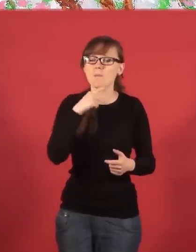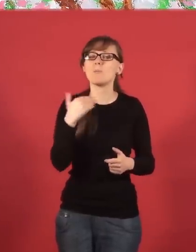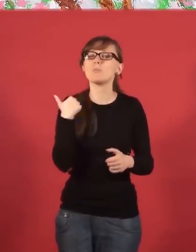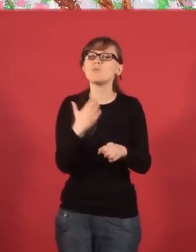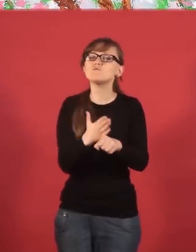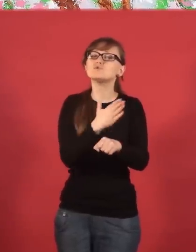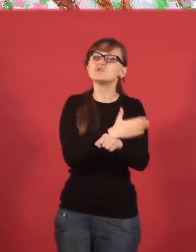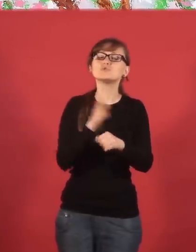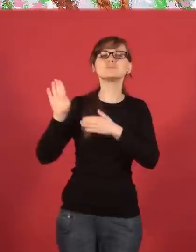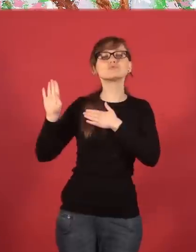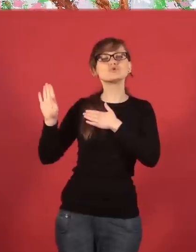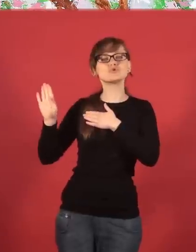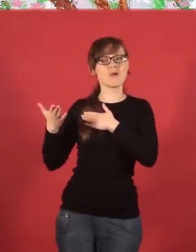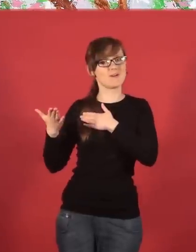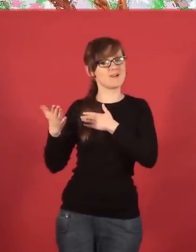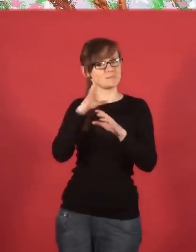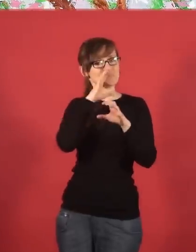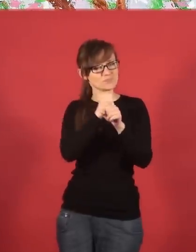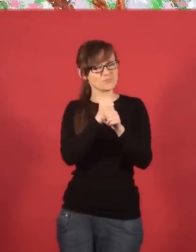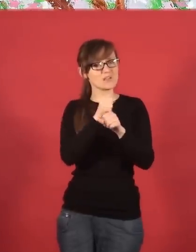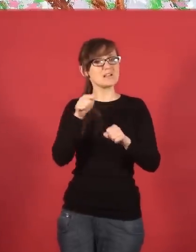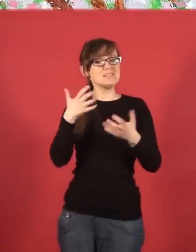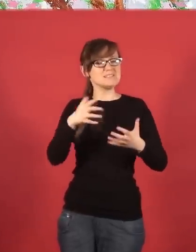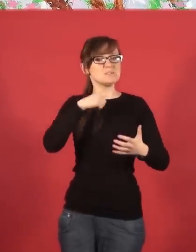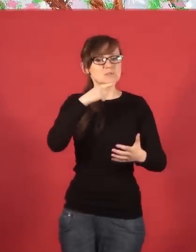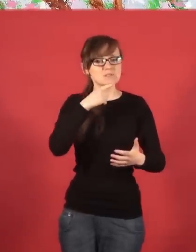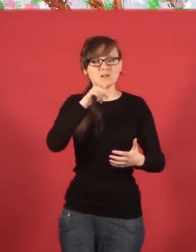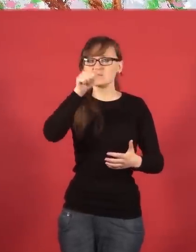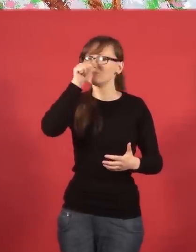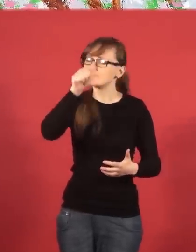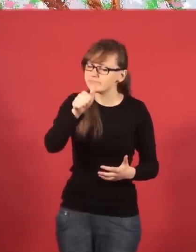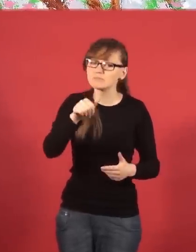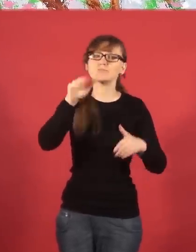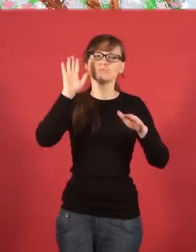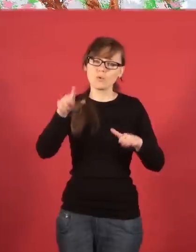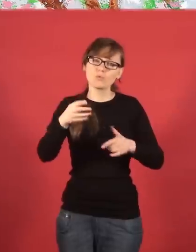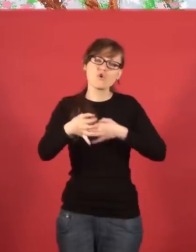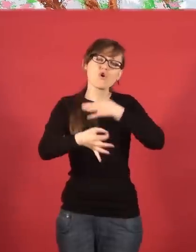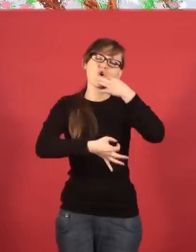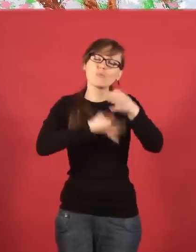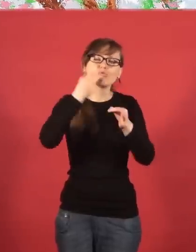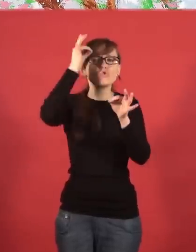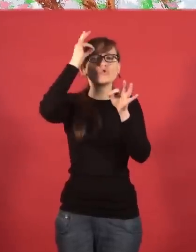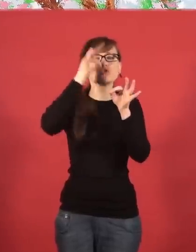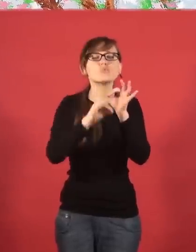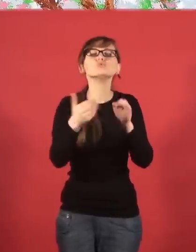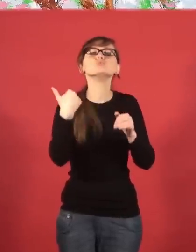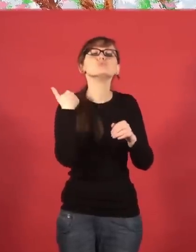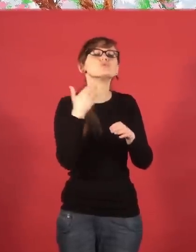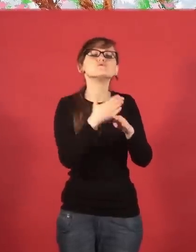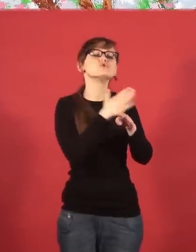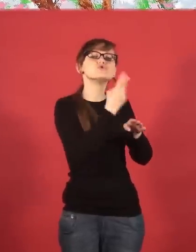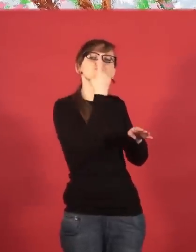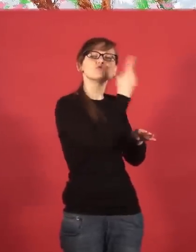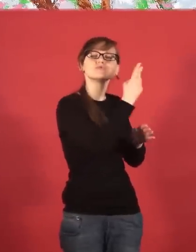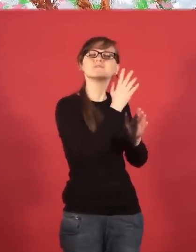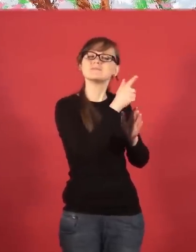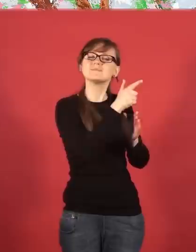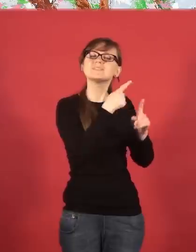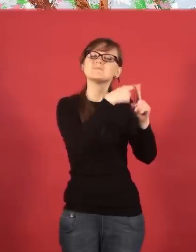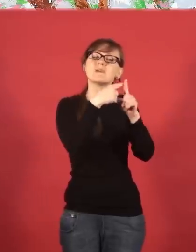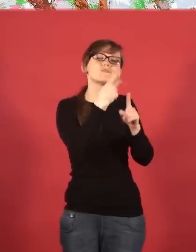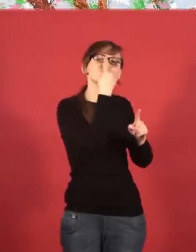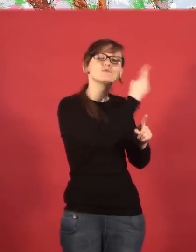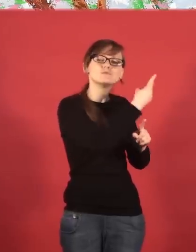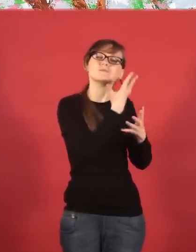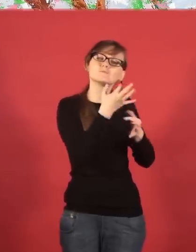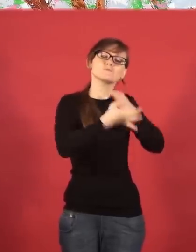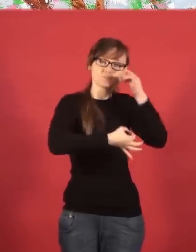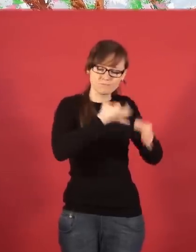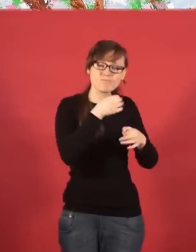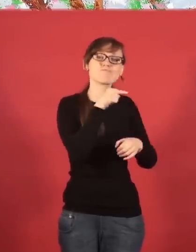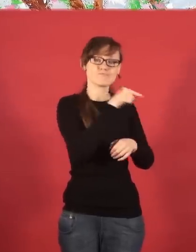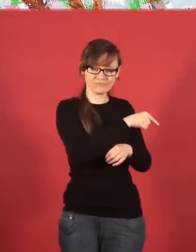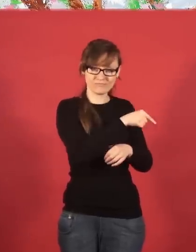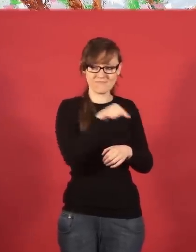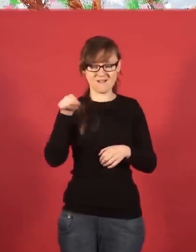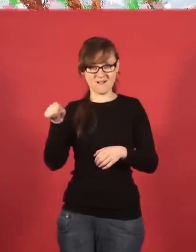Tomka od dawna dręczyły wyrzutu sumienia, nie umiał kłamać w tak ważnej sprawie, opowiedział całą historię.